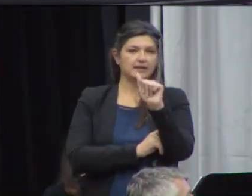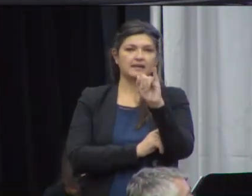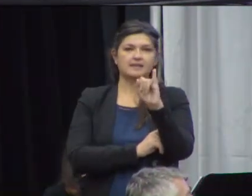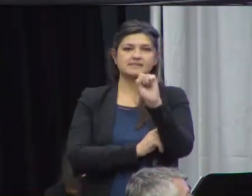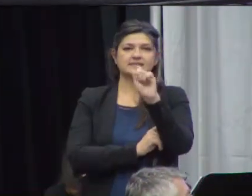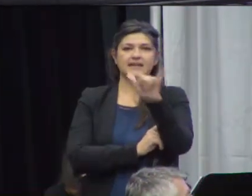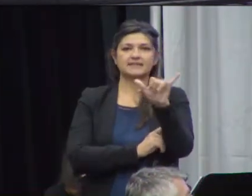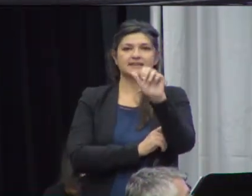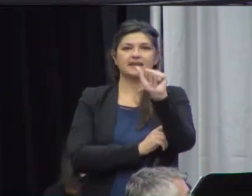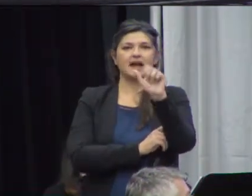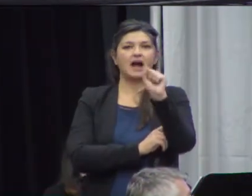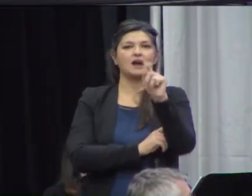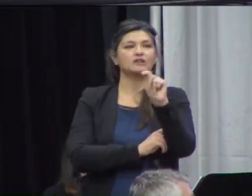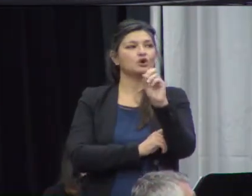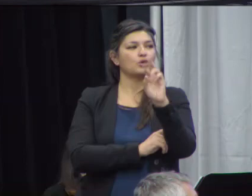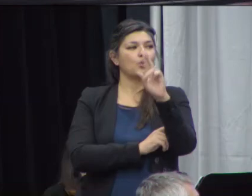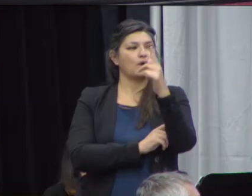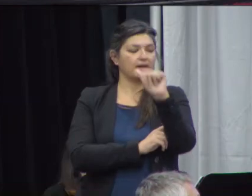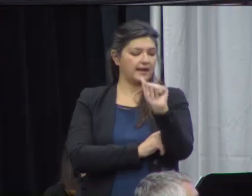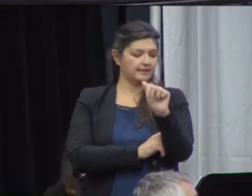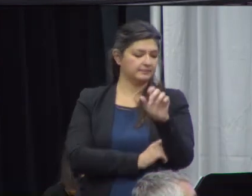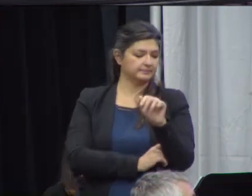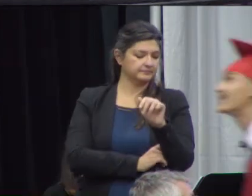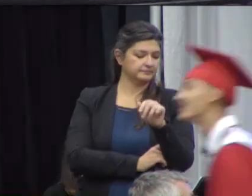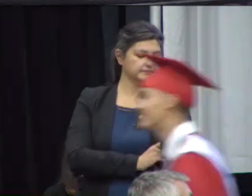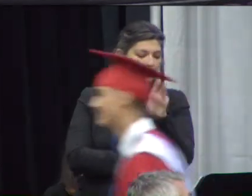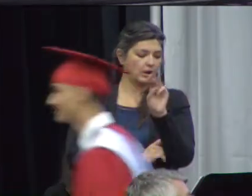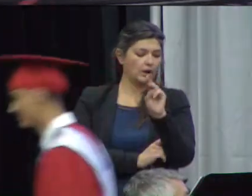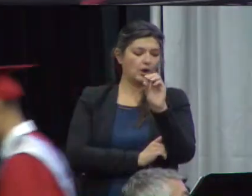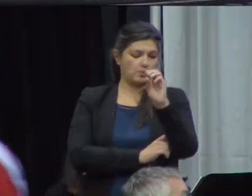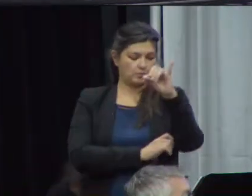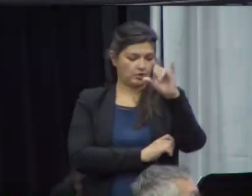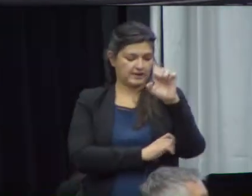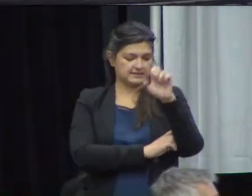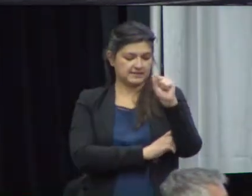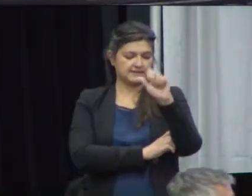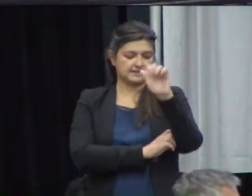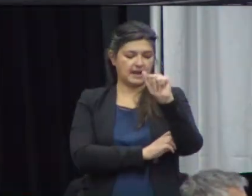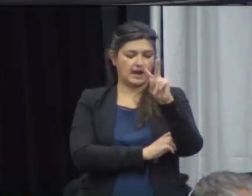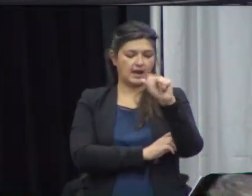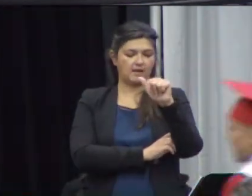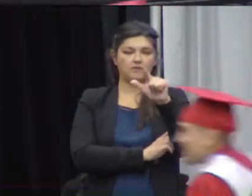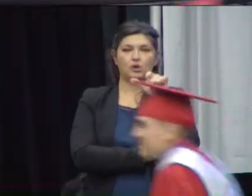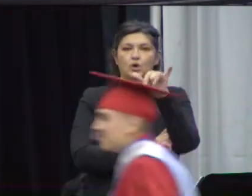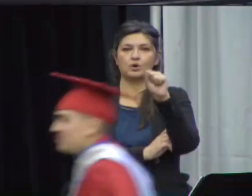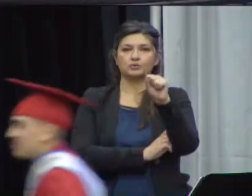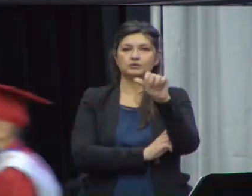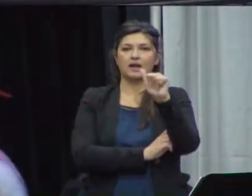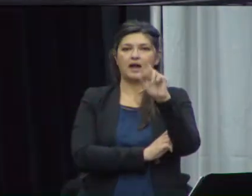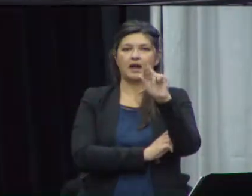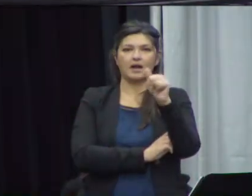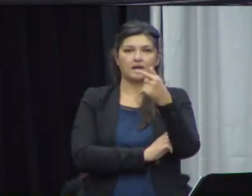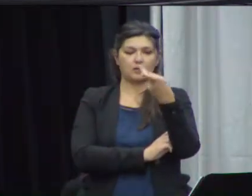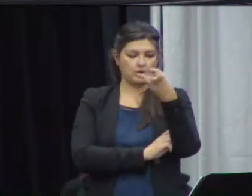(audience applauds) Moises Avaloz Aragon. (audience applauds) Cynthia Avila.